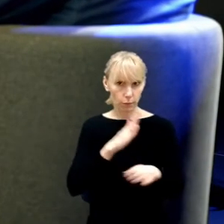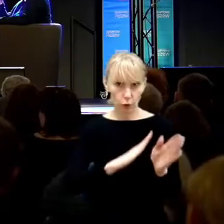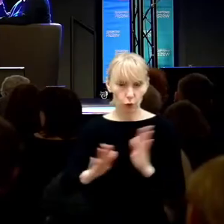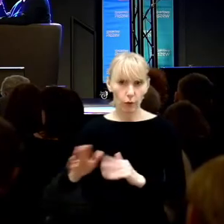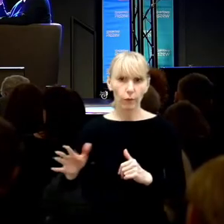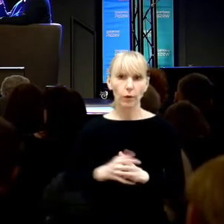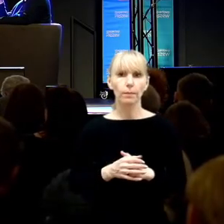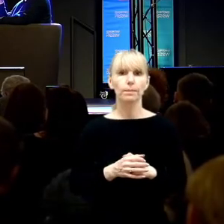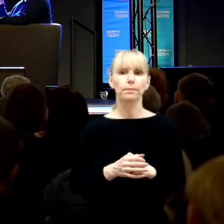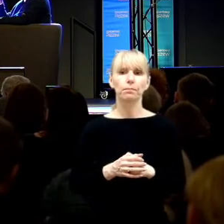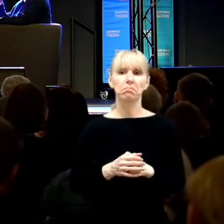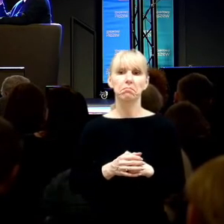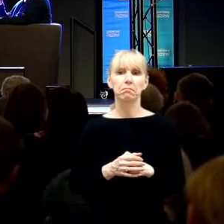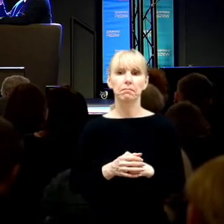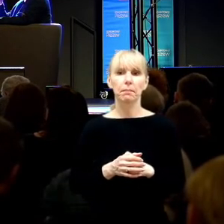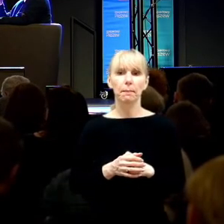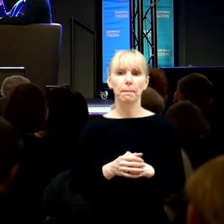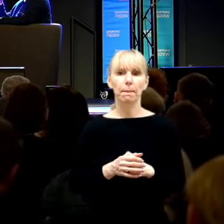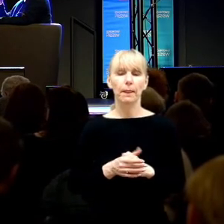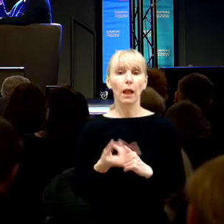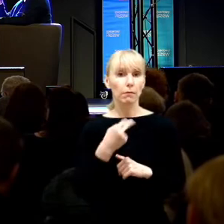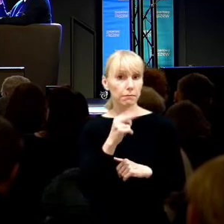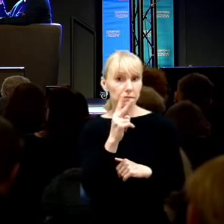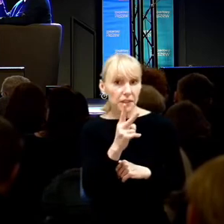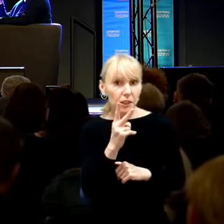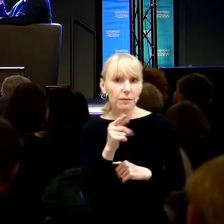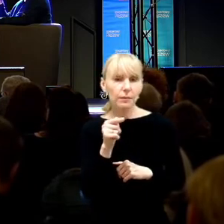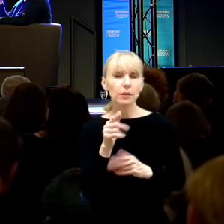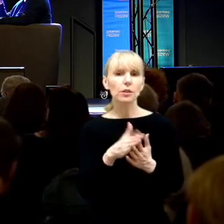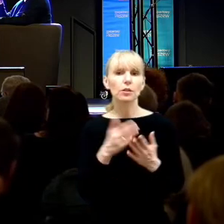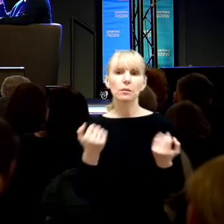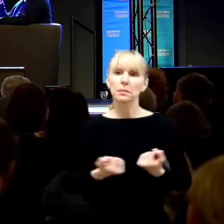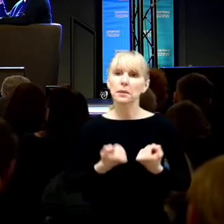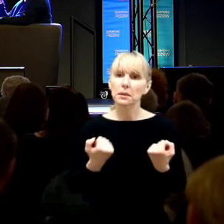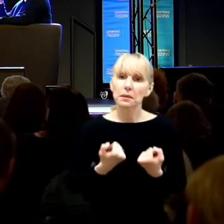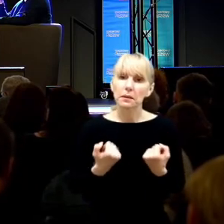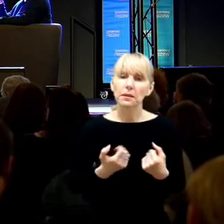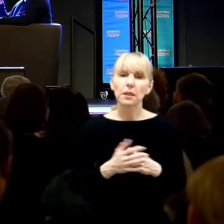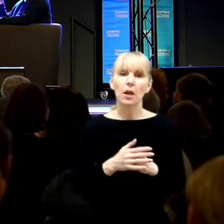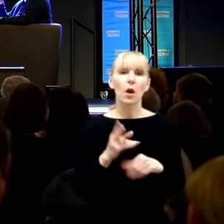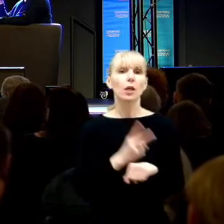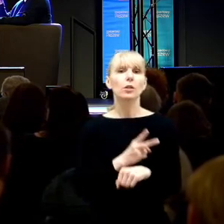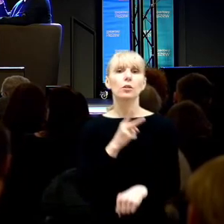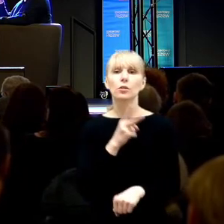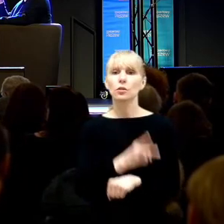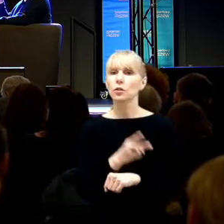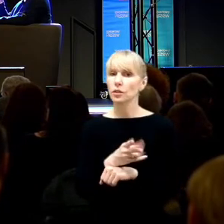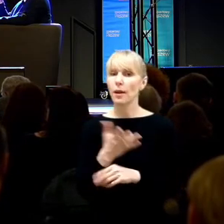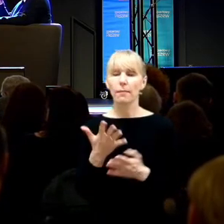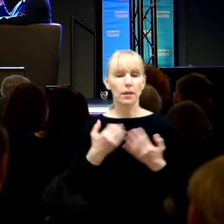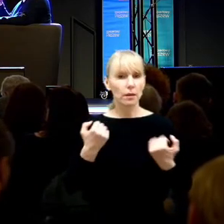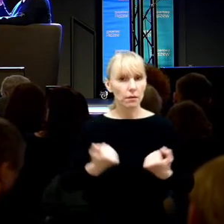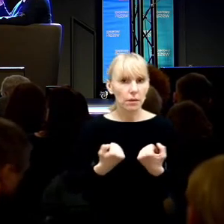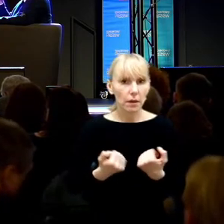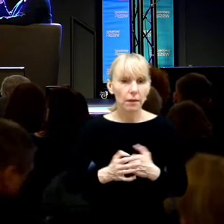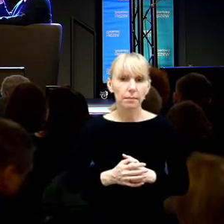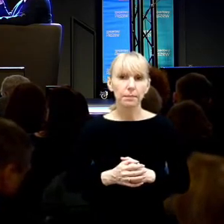Także widzimy, że mamy tak naprawdę bardzo szerokie instrumentarium i dostępny wachlarz narzędzi. Nie wiem, czy Państwo się ze mną zgodzicie,